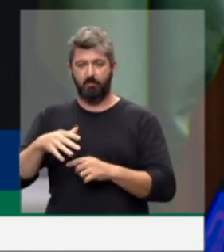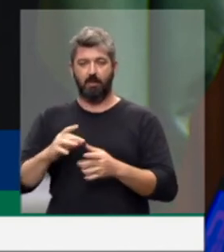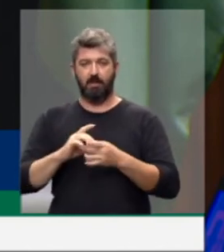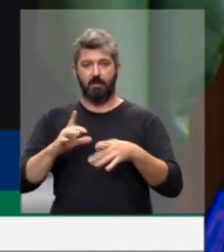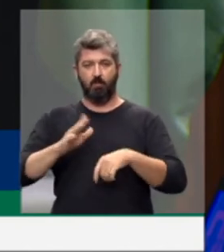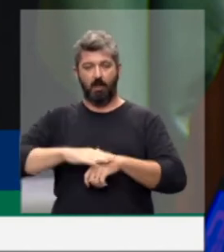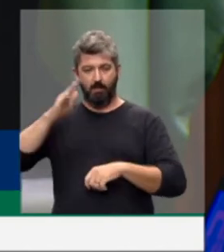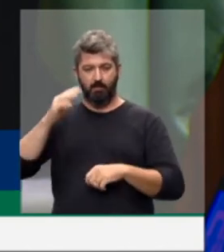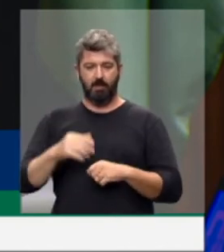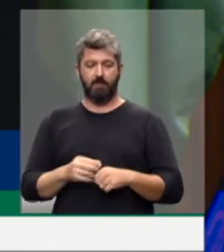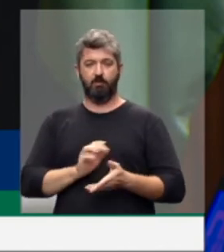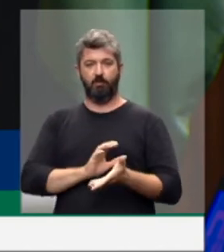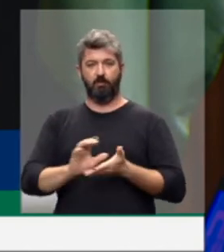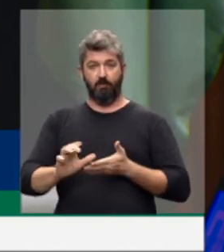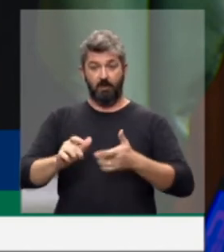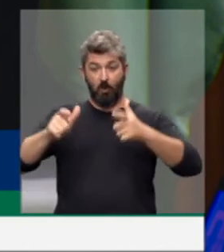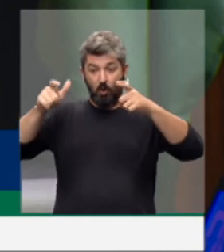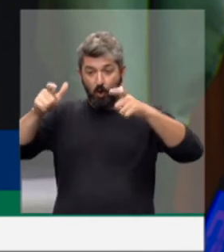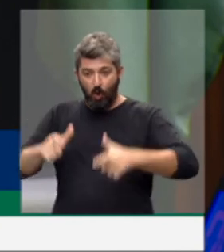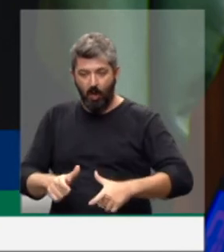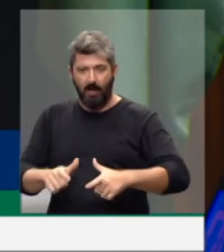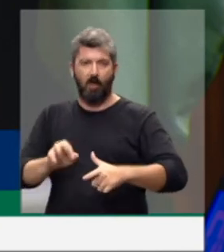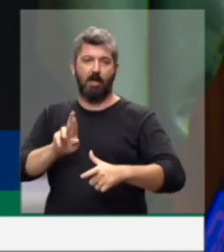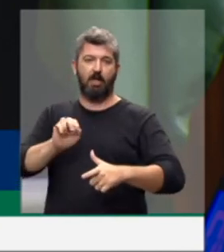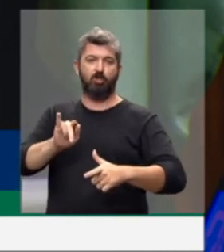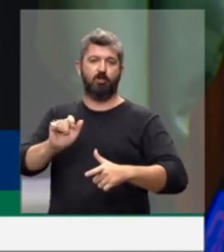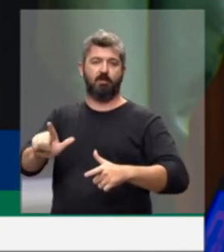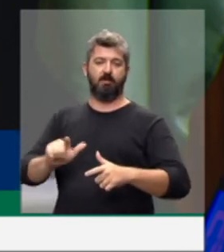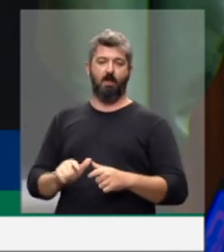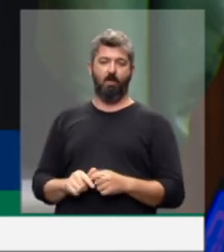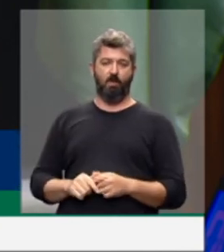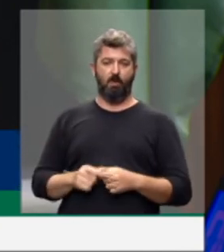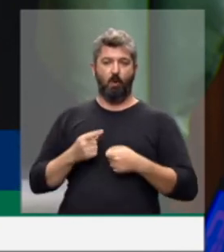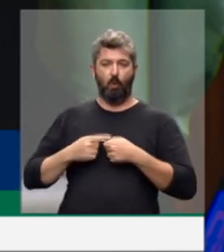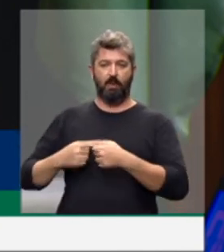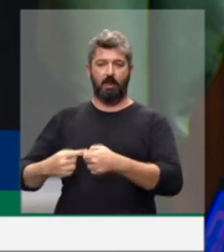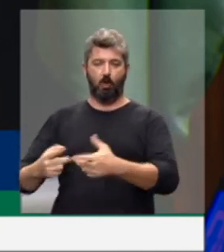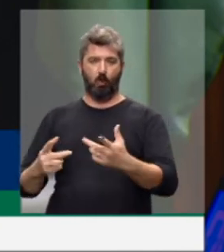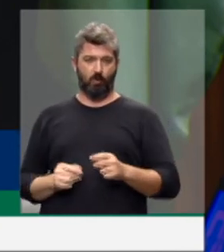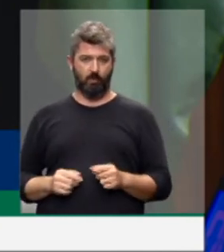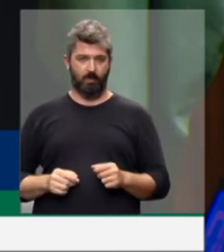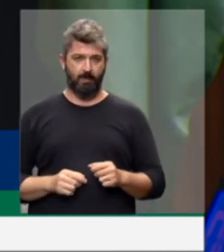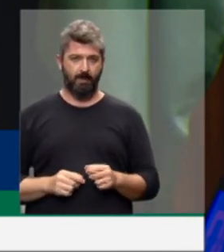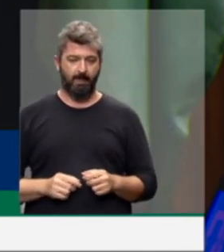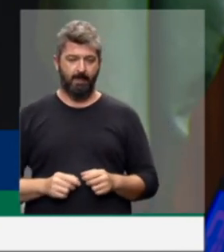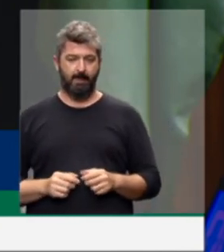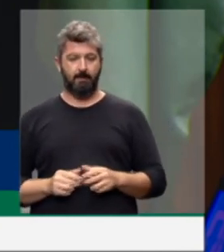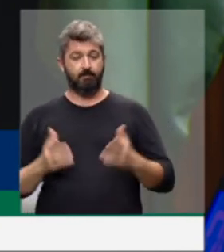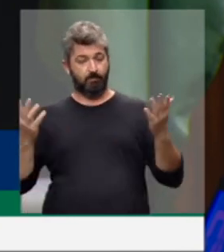MENOR IMPACTO SOCIAL E AMBIENTAL E GERA ENERGIA DISTRIBUÍDA MAIS DEMOCRATIZADA COM INVESTIMENTOS LOCAIS E